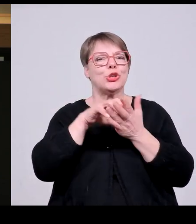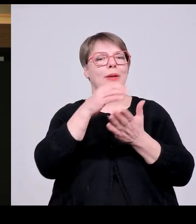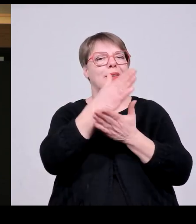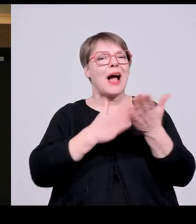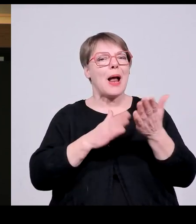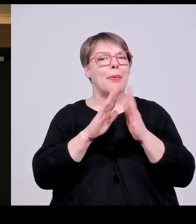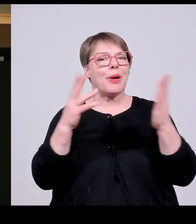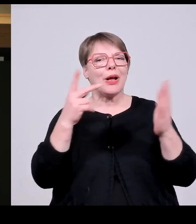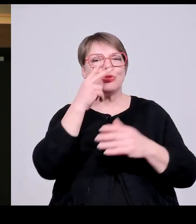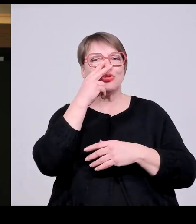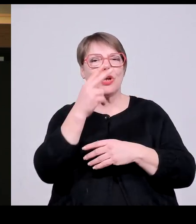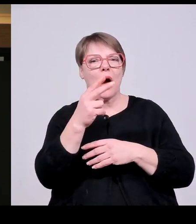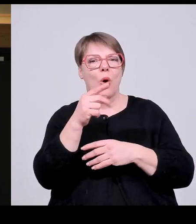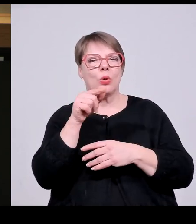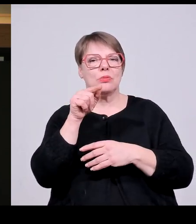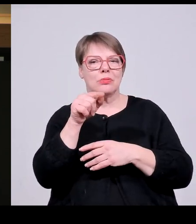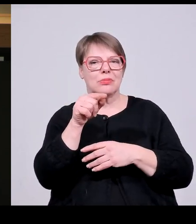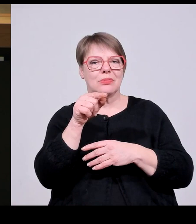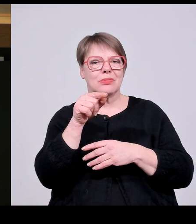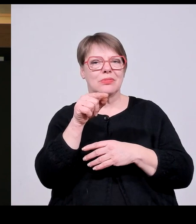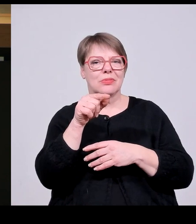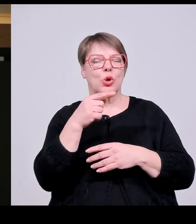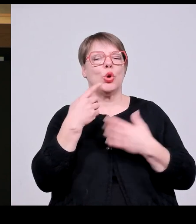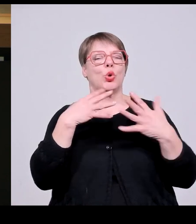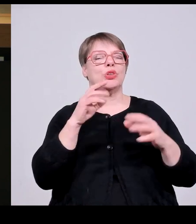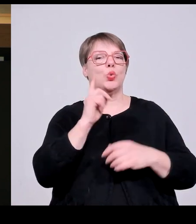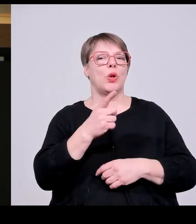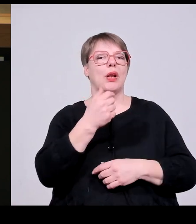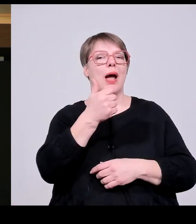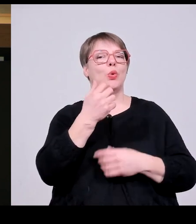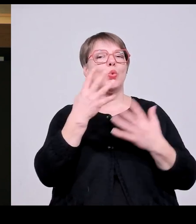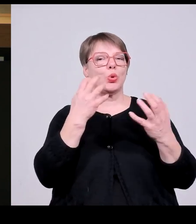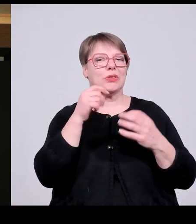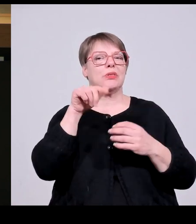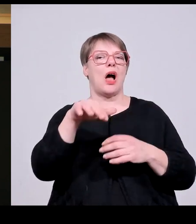ungefähr 70 in Berlin. Es gibt einen Sanierungsstau schon seit Jahre.